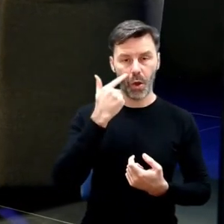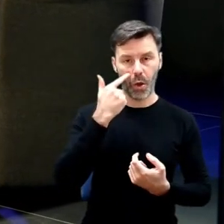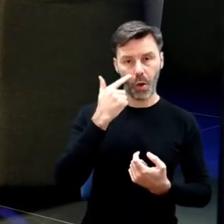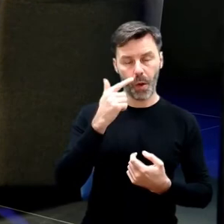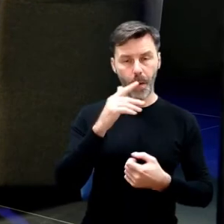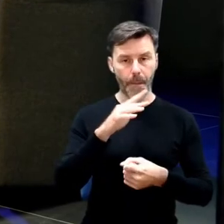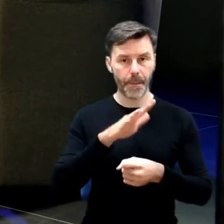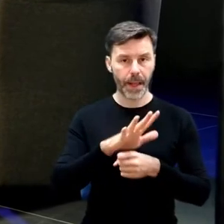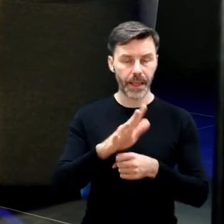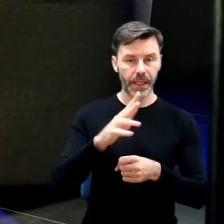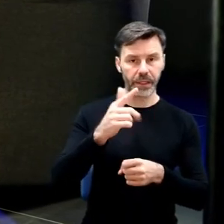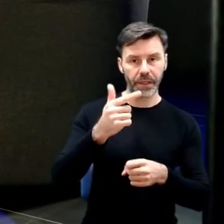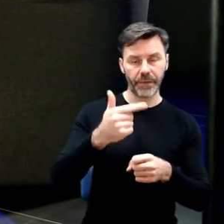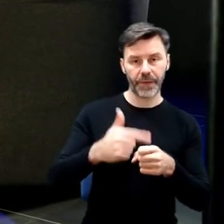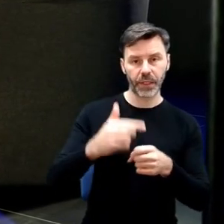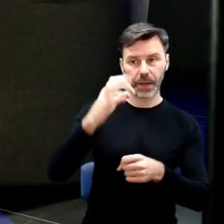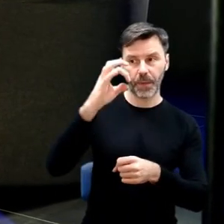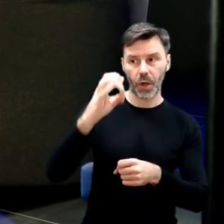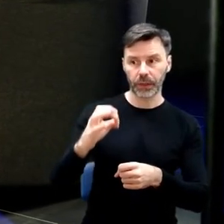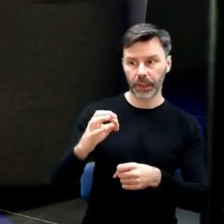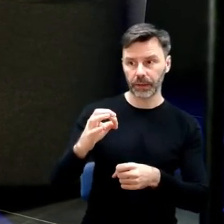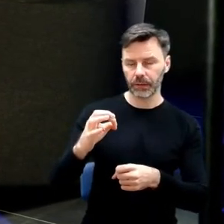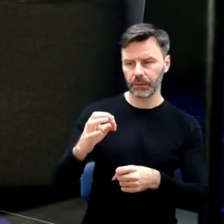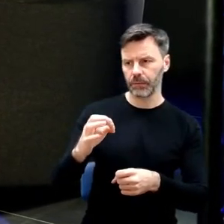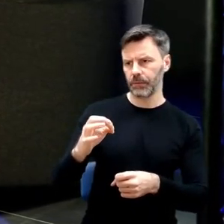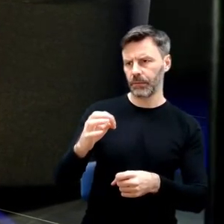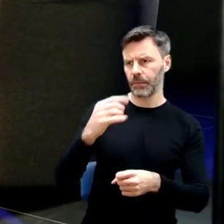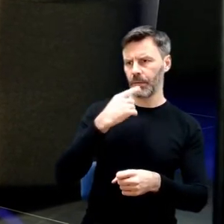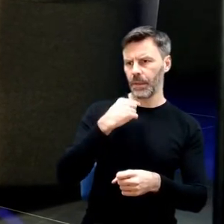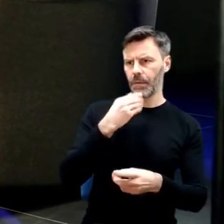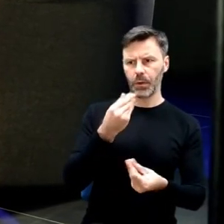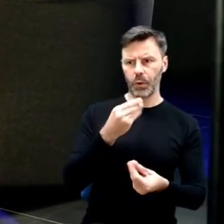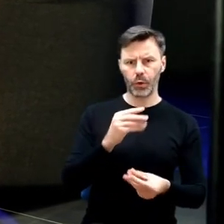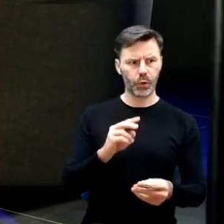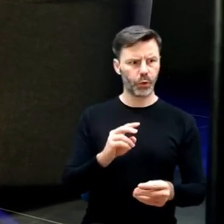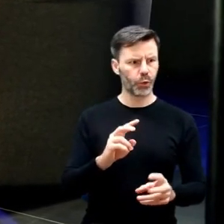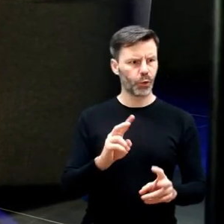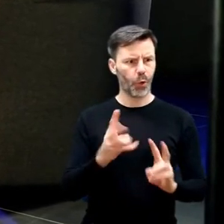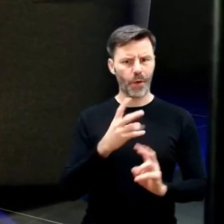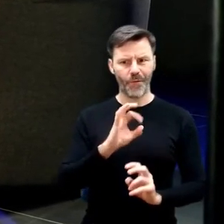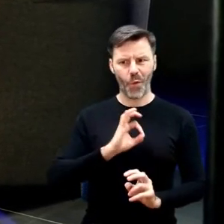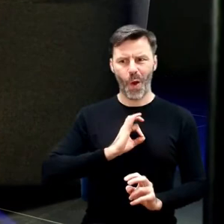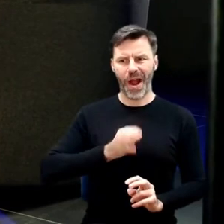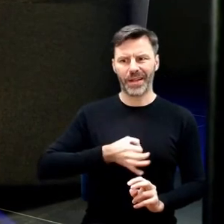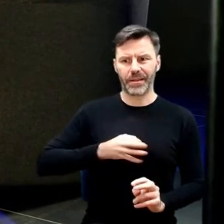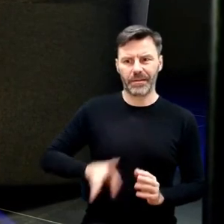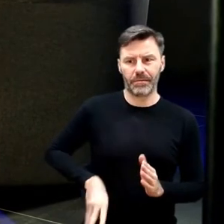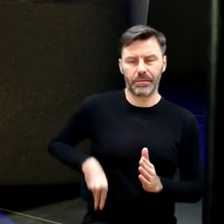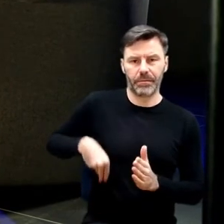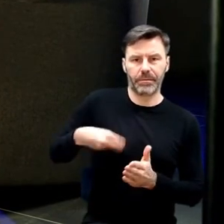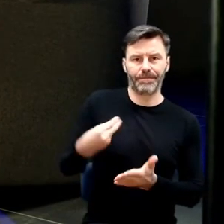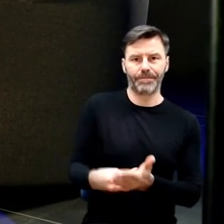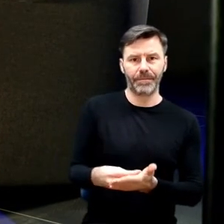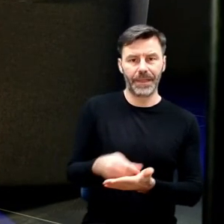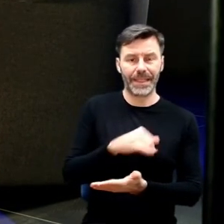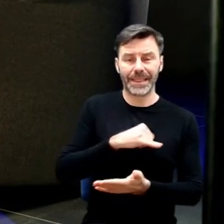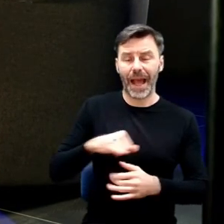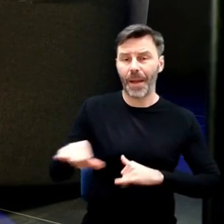i że tę lukę trzeba wypełnić środkami własnymi, co nierzadko w przypadku wielu samorządów, po prostu było niemożliwe.